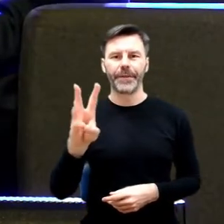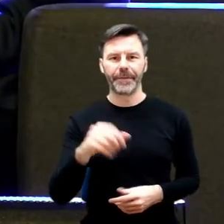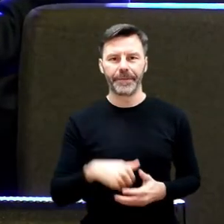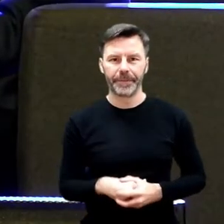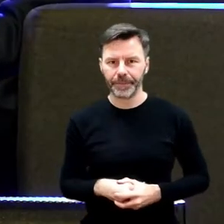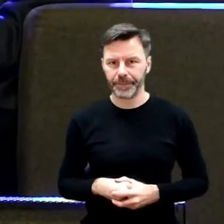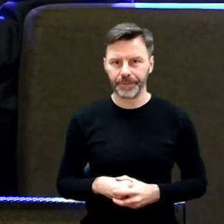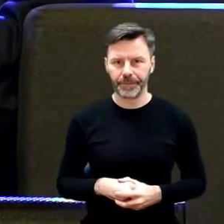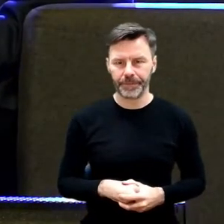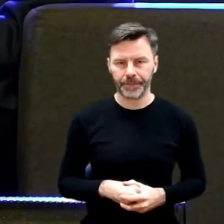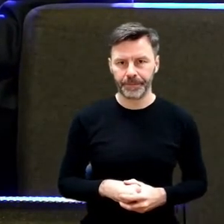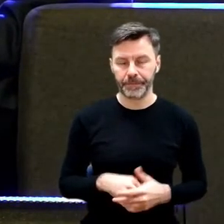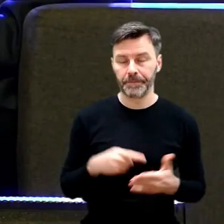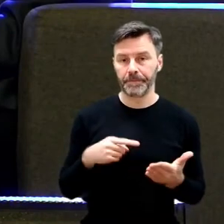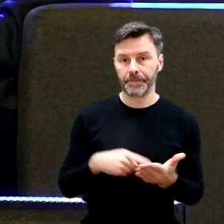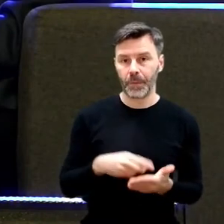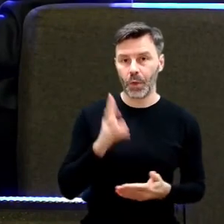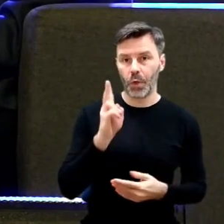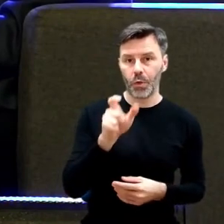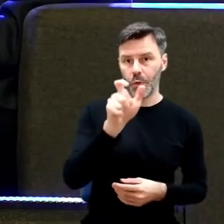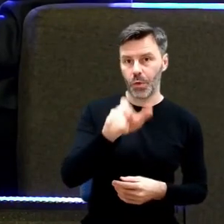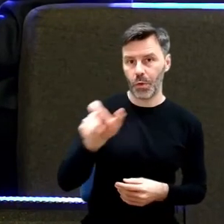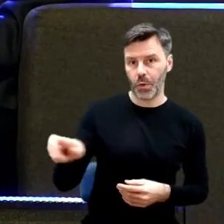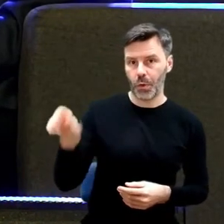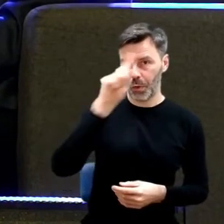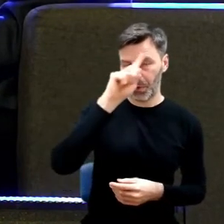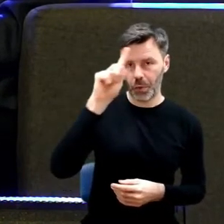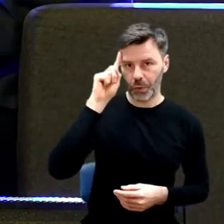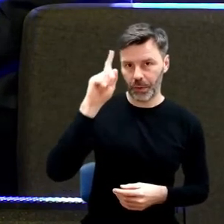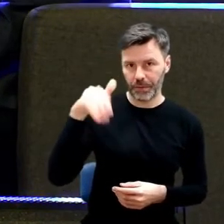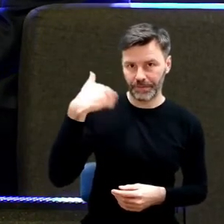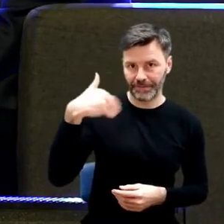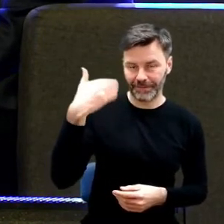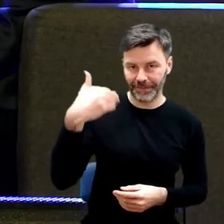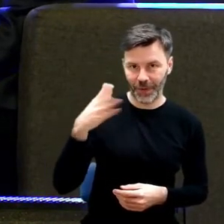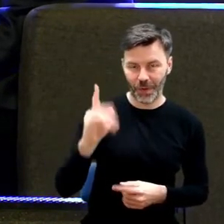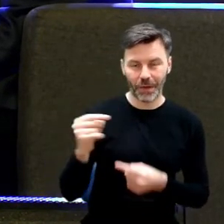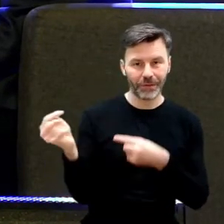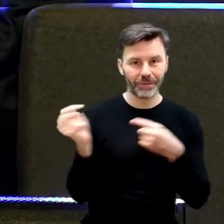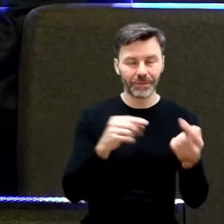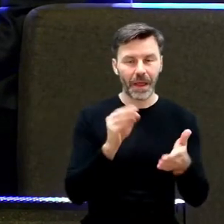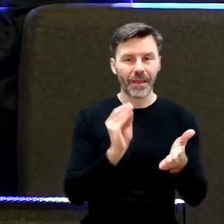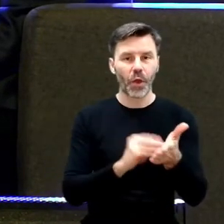naszych prelegentów oraz doświadczenia miast, o których będziemy dzisiaj rozmawiać.